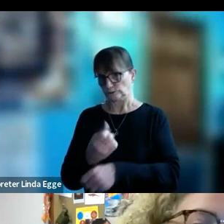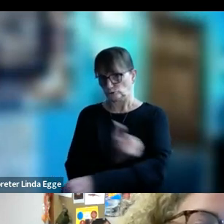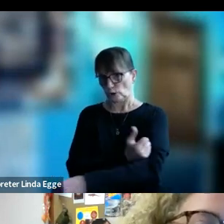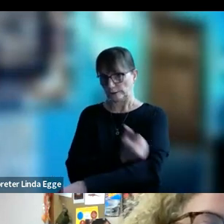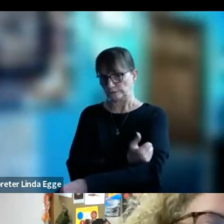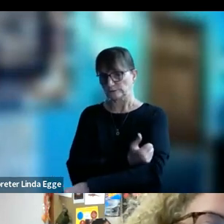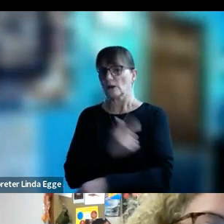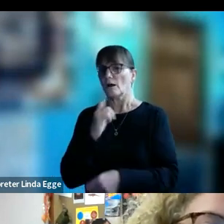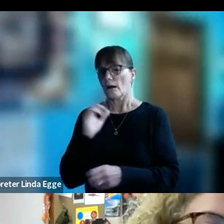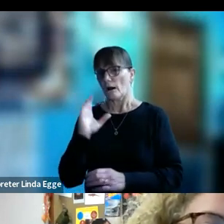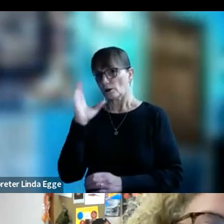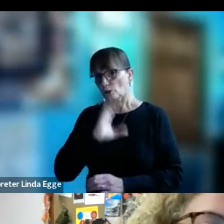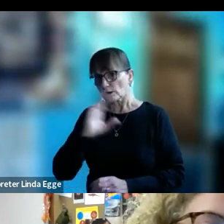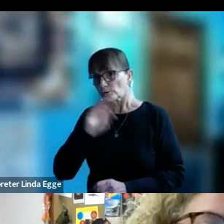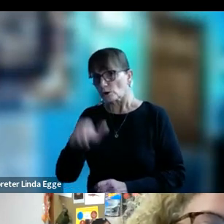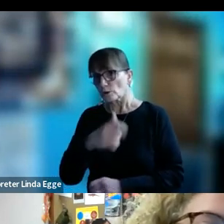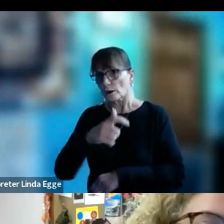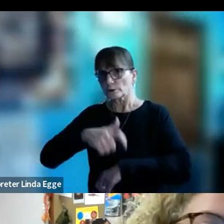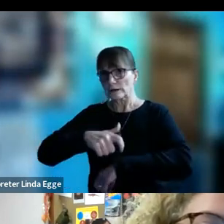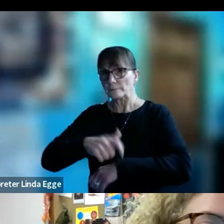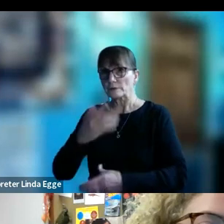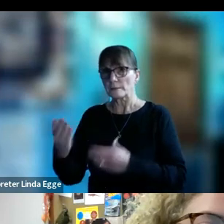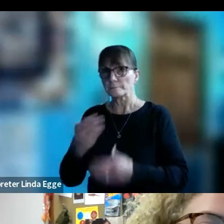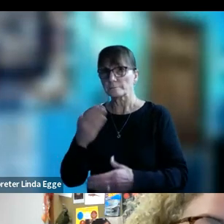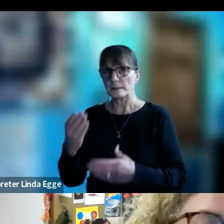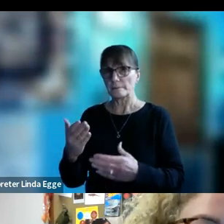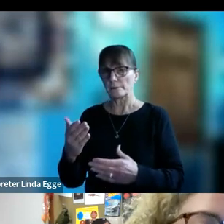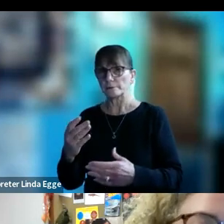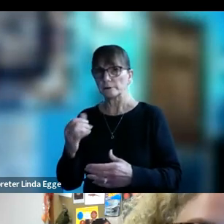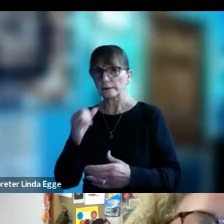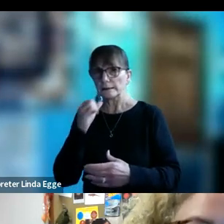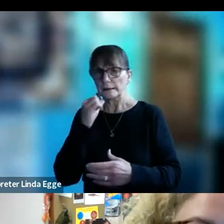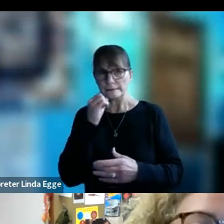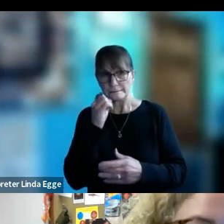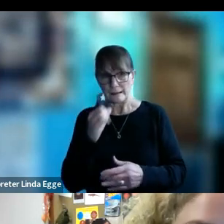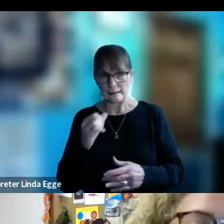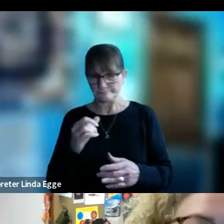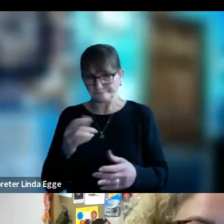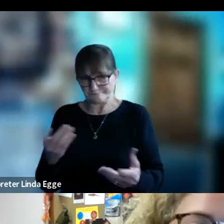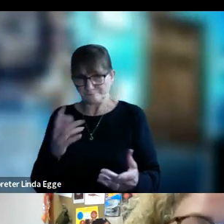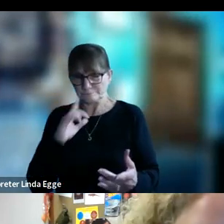¿se buscan otros periodos en los que puede haber psicosis cuando no fue inducida por la sustancia?